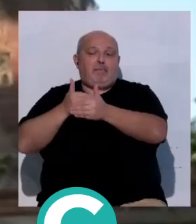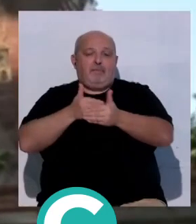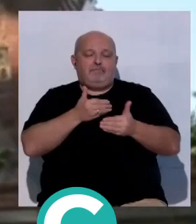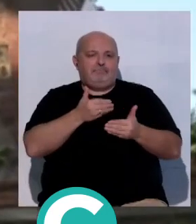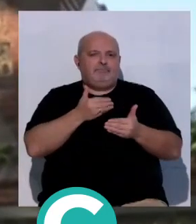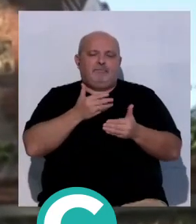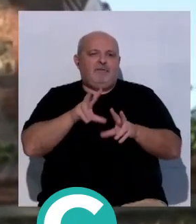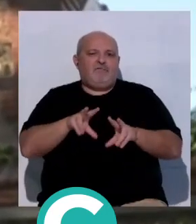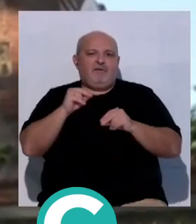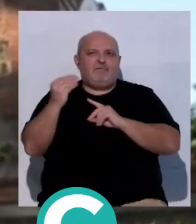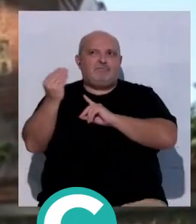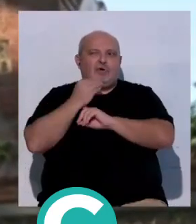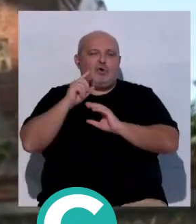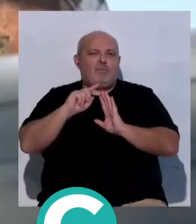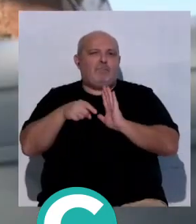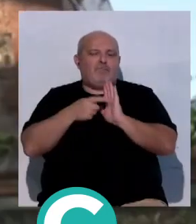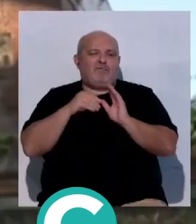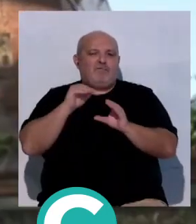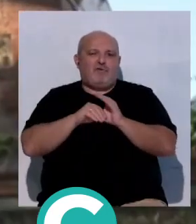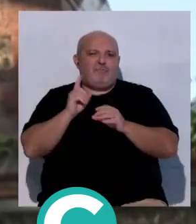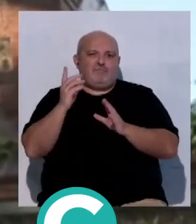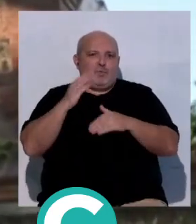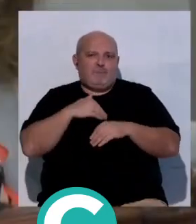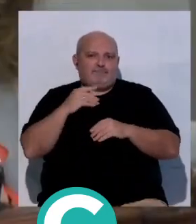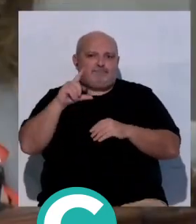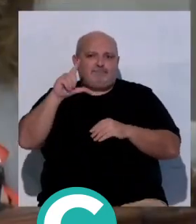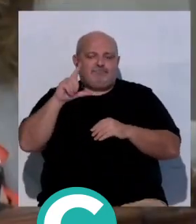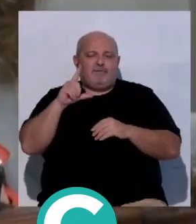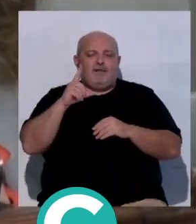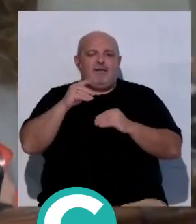podrán financiarse en su totalidad con estos fondos europeos la operación se concretará